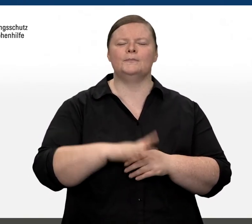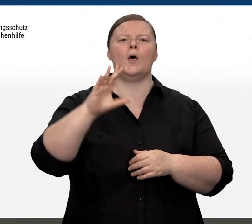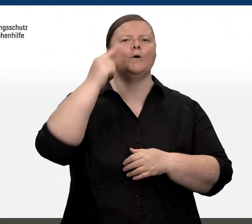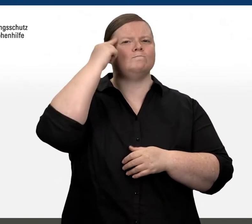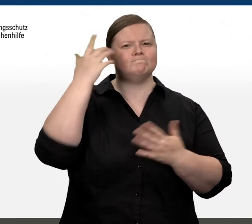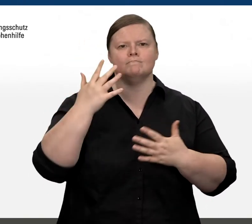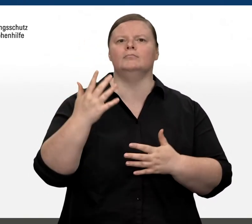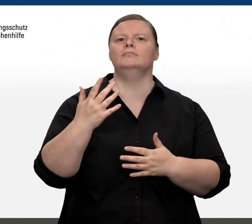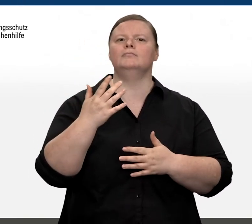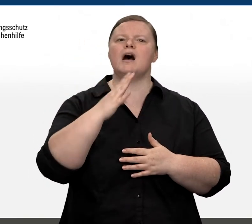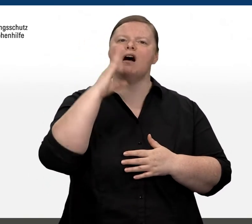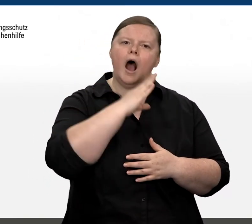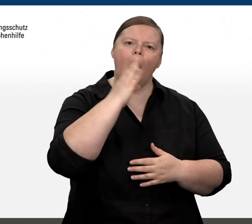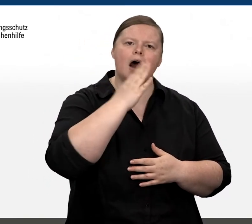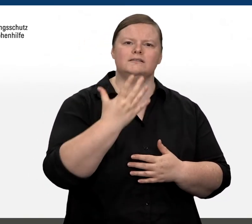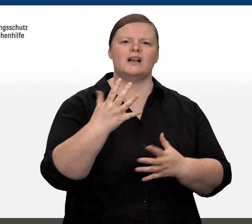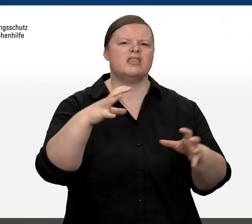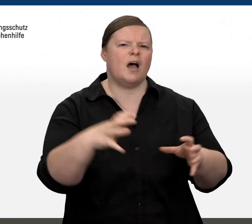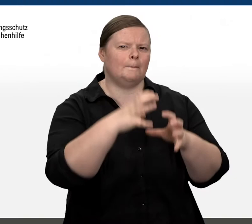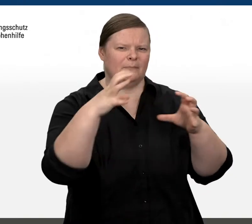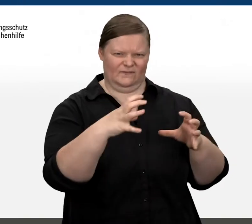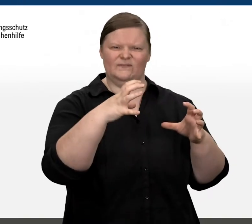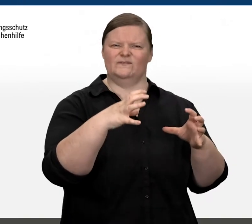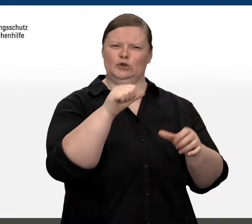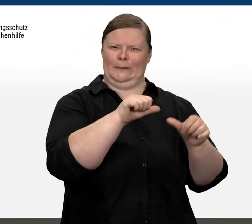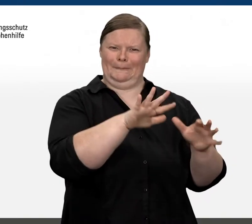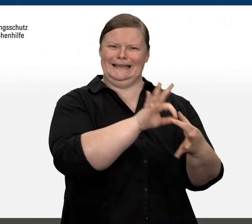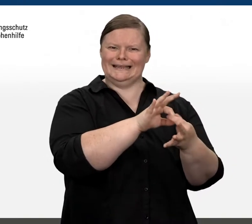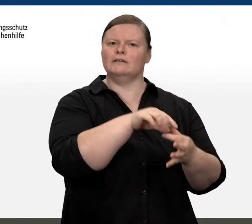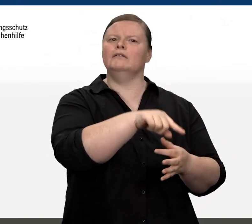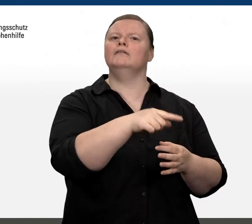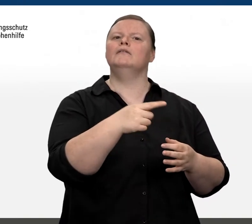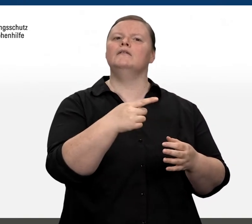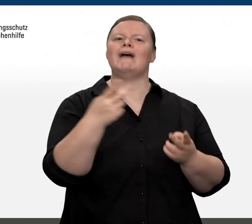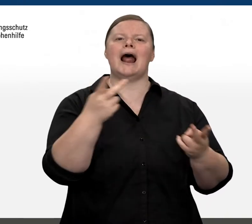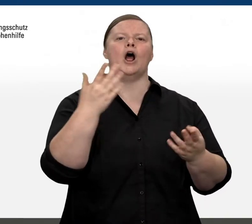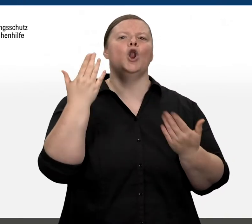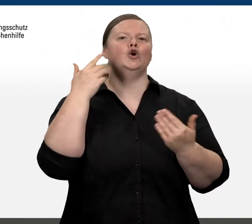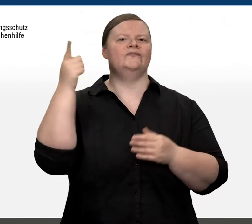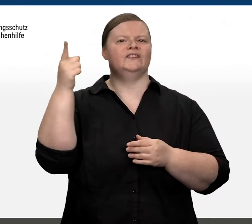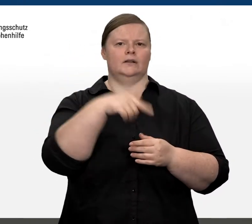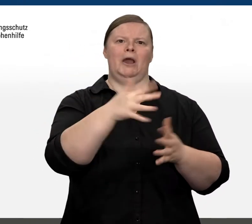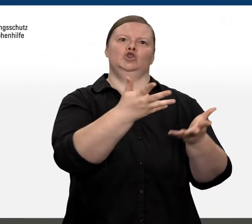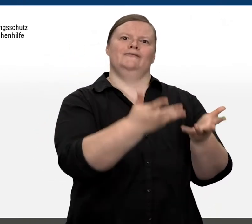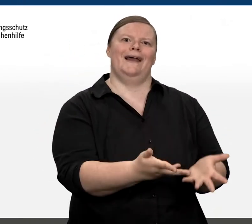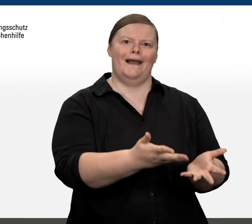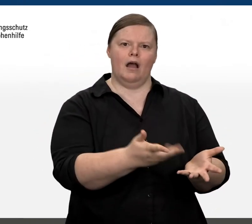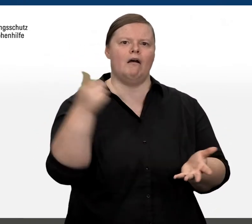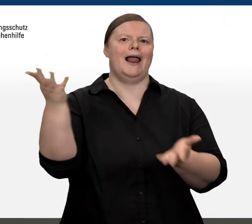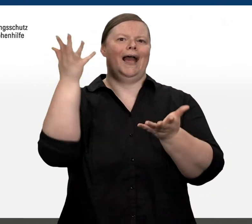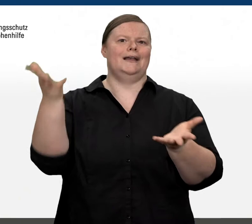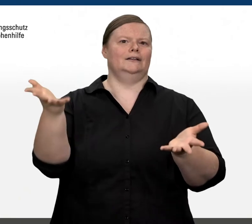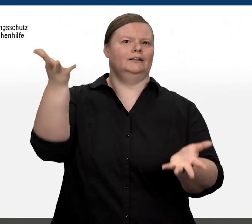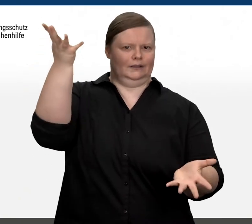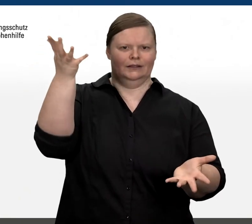Da die meisten Gase und Dämpfe schwerer als Luft sind,